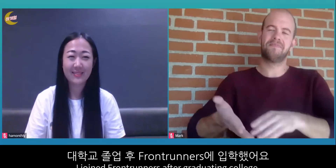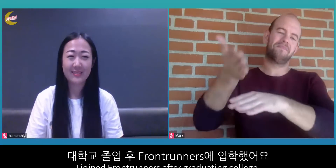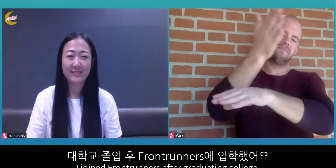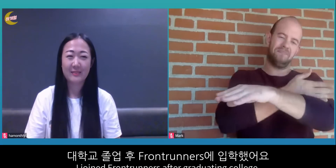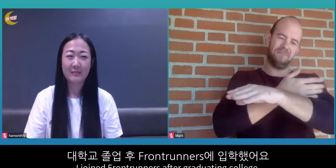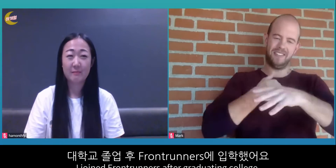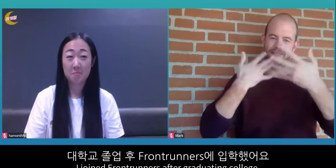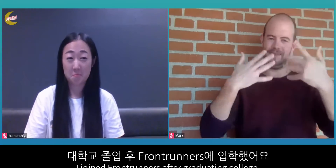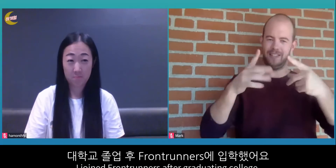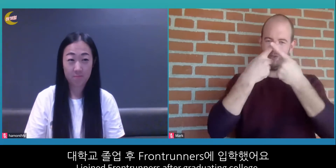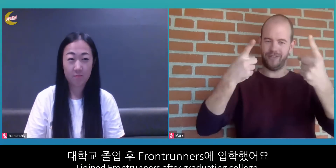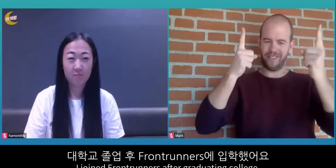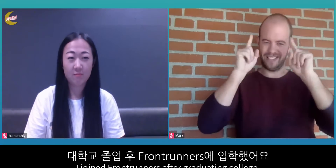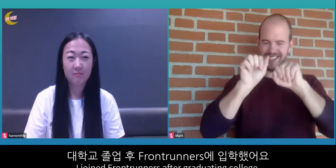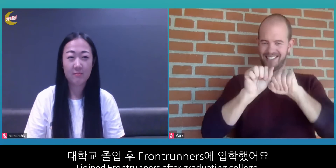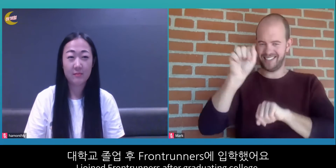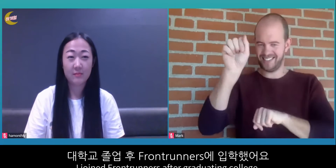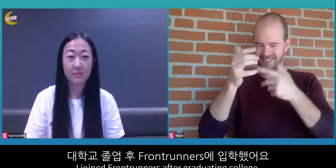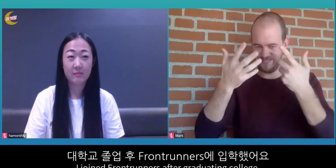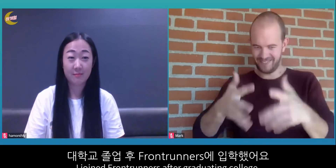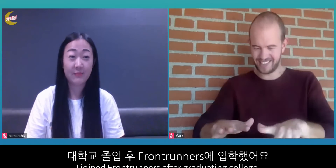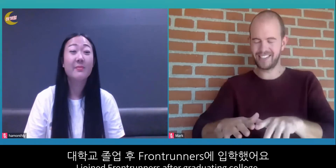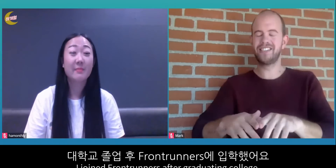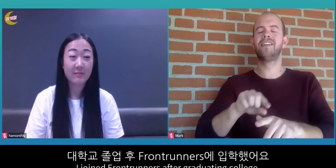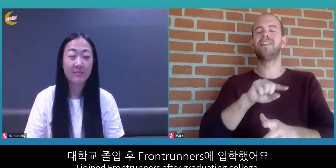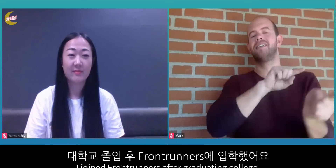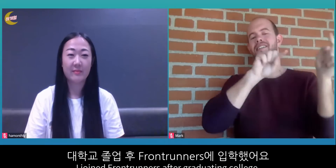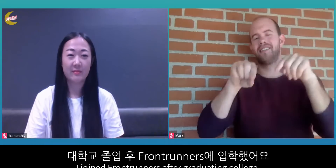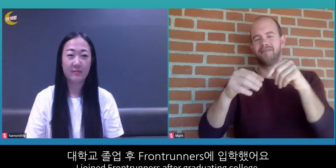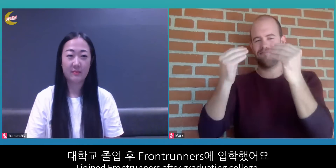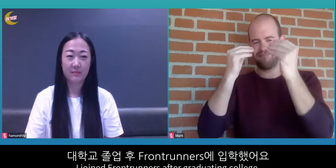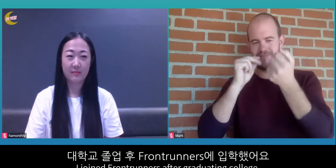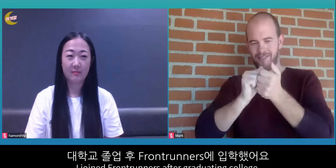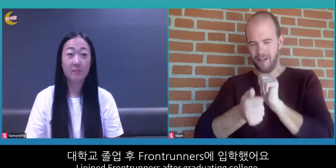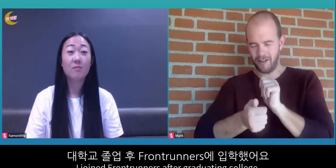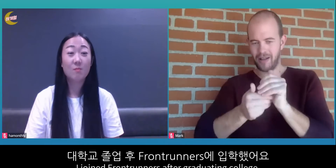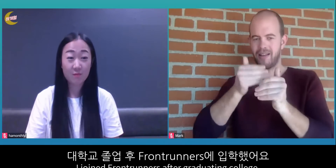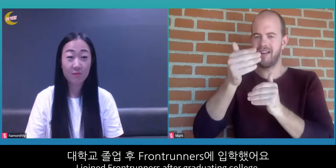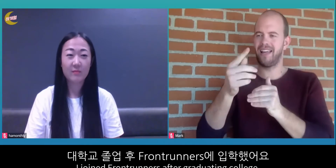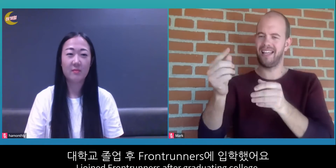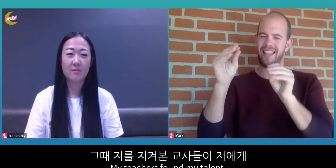大学卒業後、Frontrunnersに入社しました。